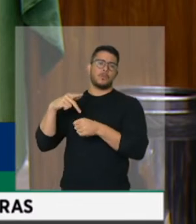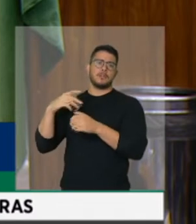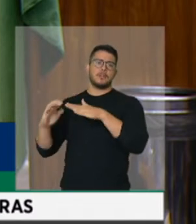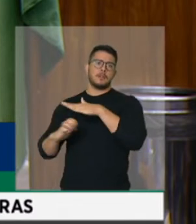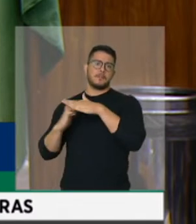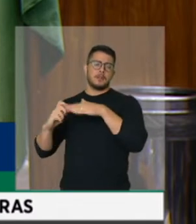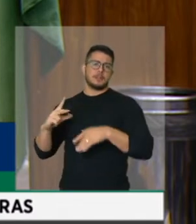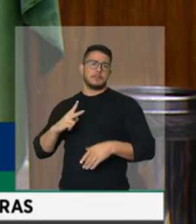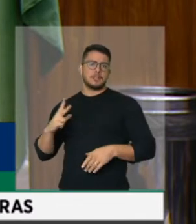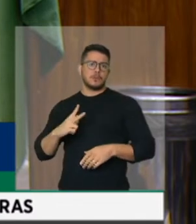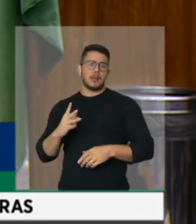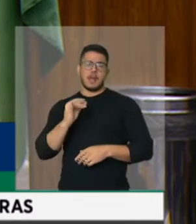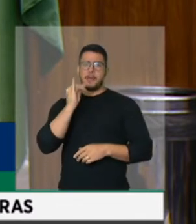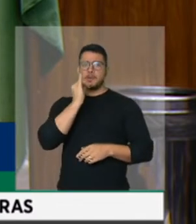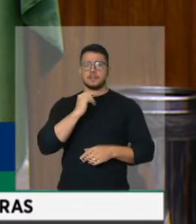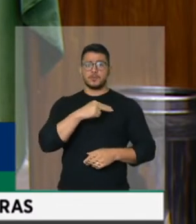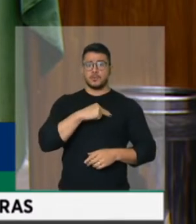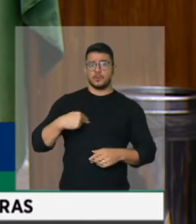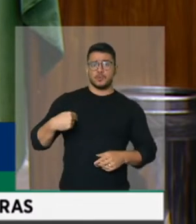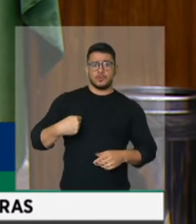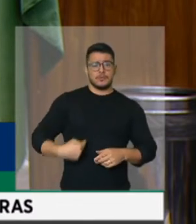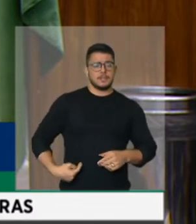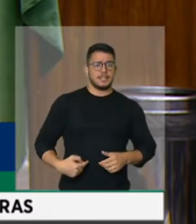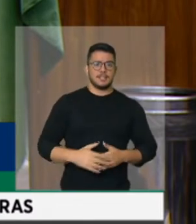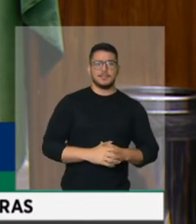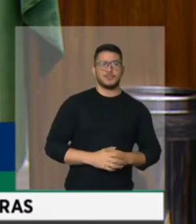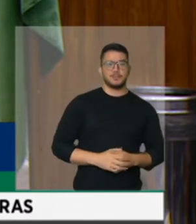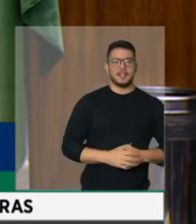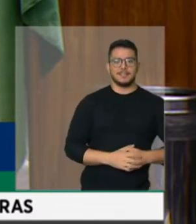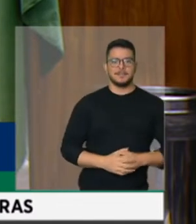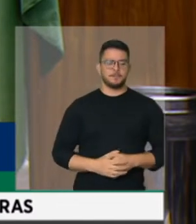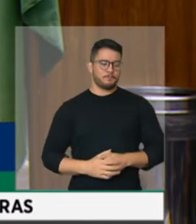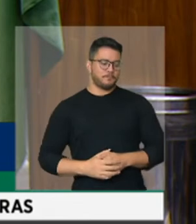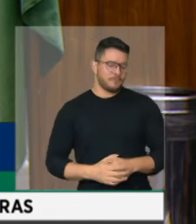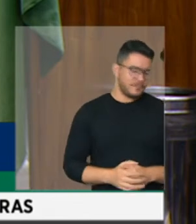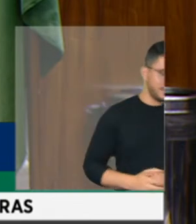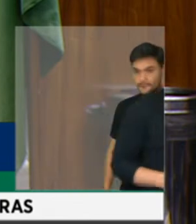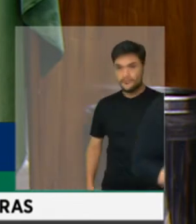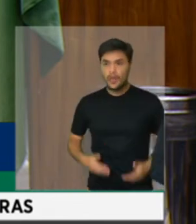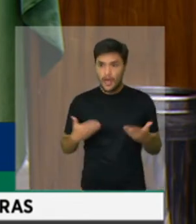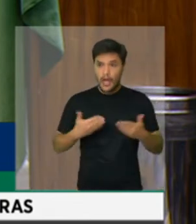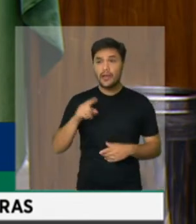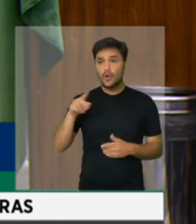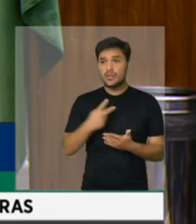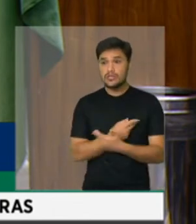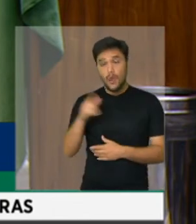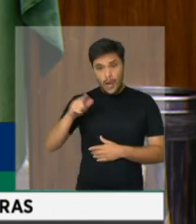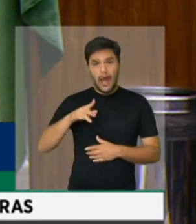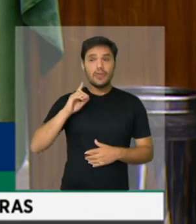PARA MANTER FURNAS SOB DOMÍNIO ESTATAL E NÃO É POSSÍVEL, ODAIR, QUE É DO SUL DE MINAS, VER AQUILO SER ENTREGUE PARA O CAPITAL